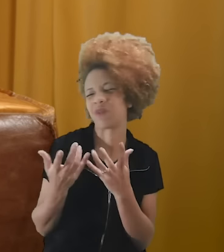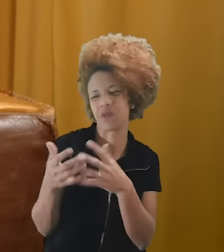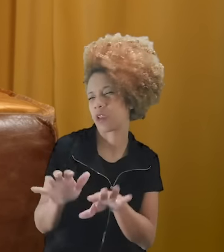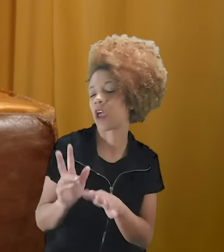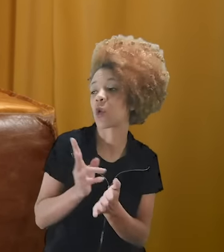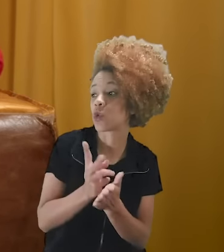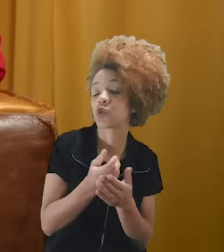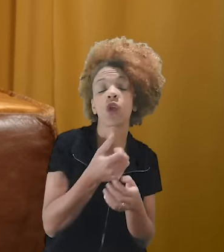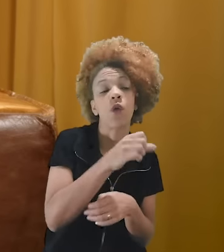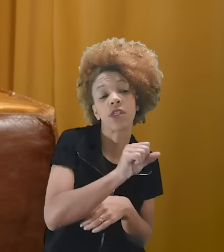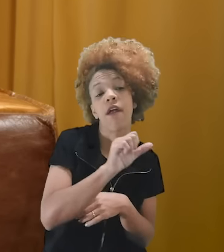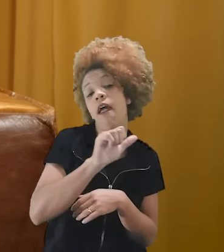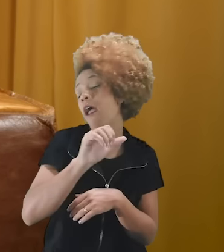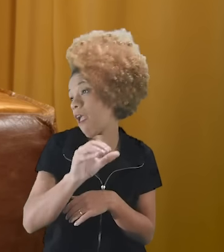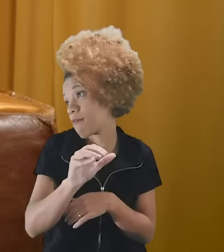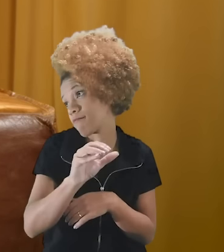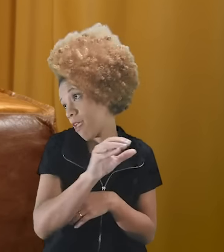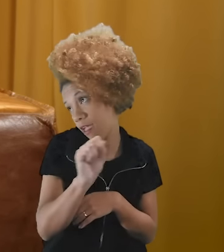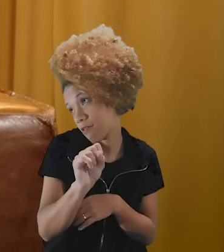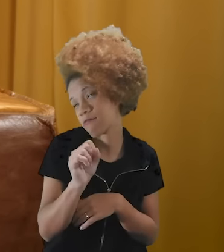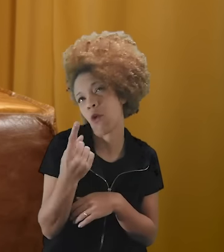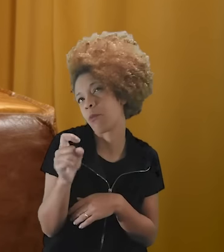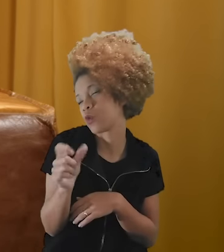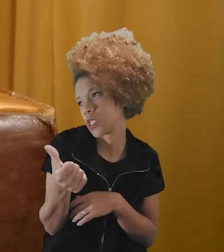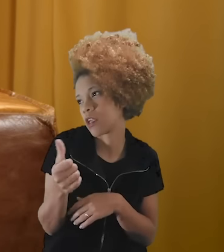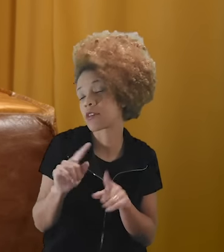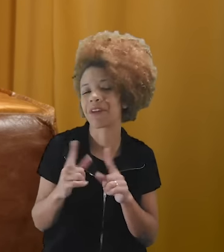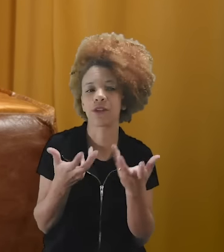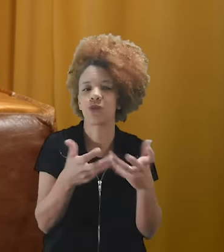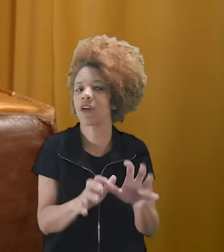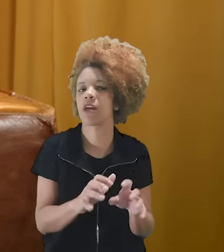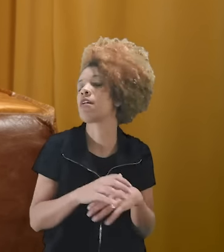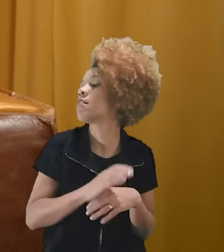falei não quero quero continuar jogando CS 1.6 e tudo mais e daí nessa de não querer ir pro C